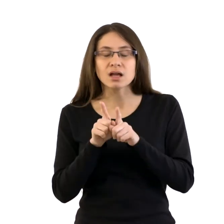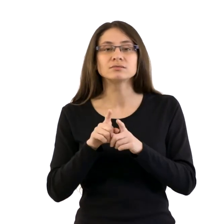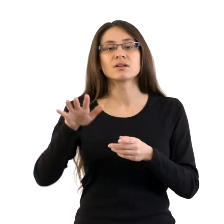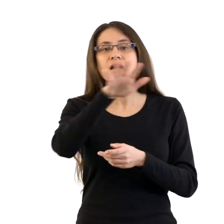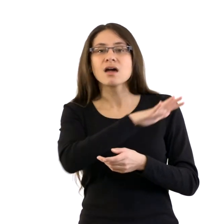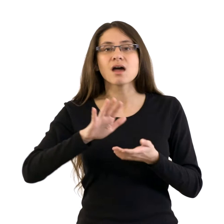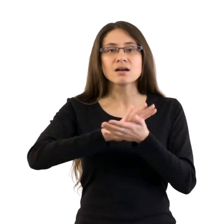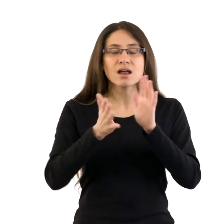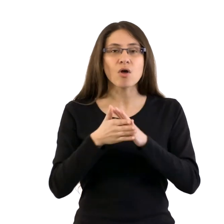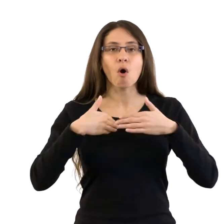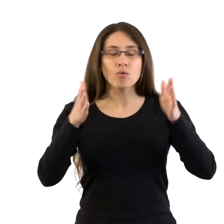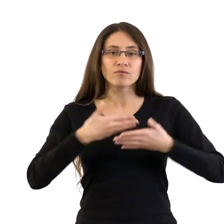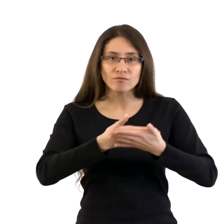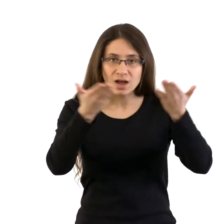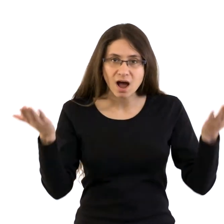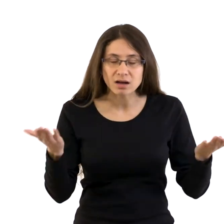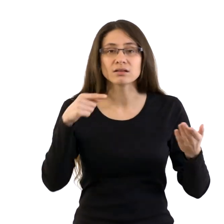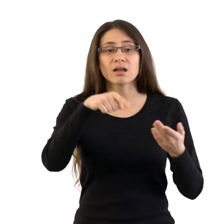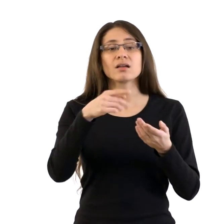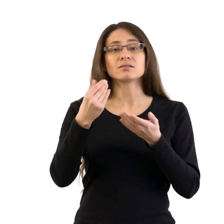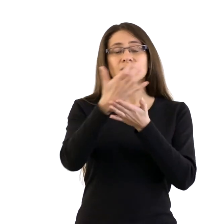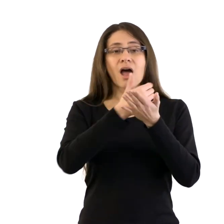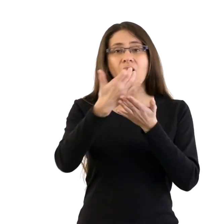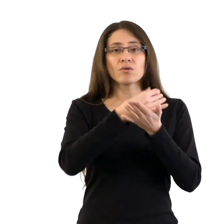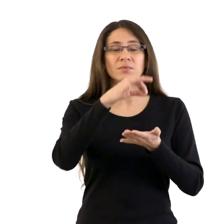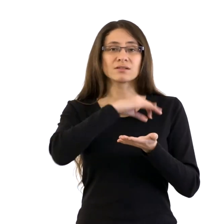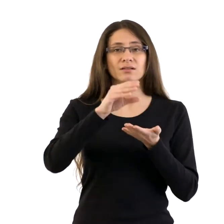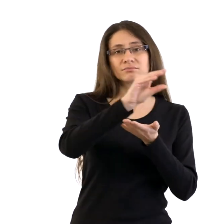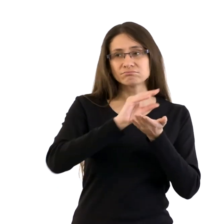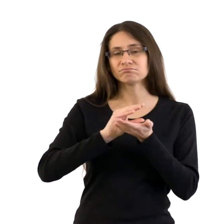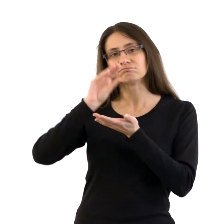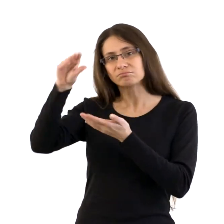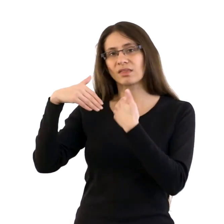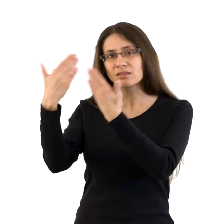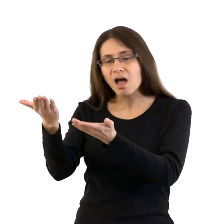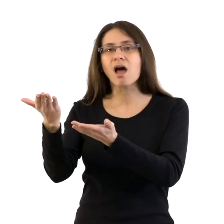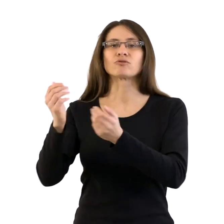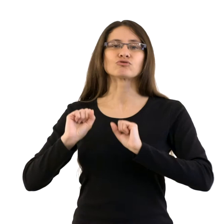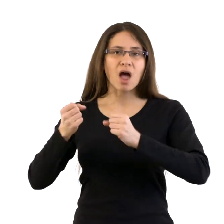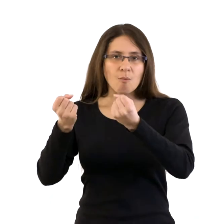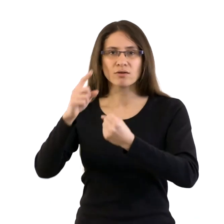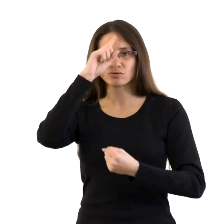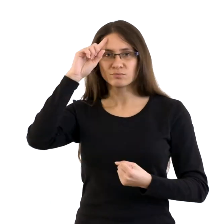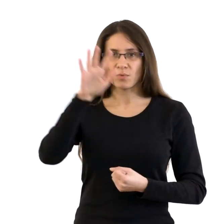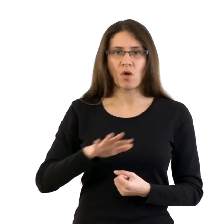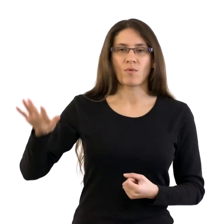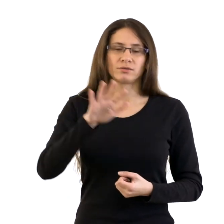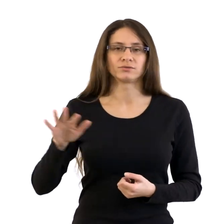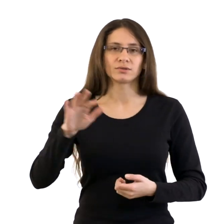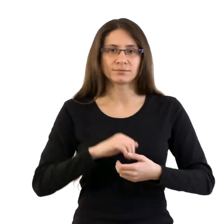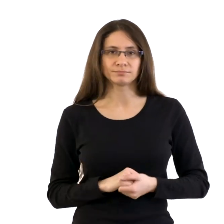Usługi na otwartym rynku – zysk z tych usług jest przeznaczany na działalność społeczną